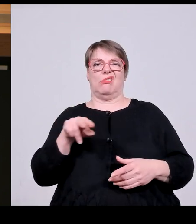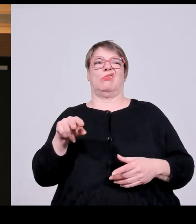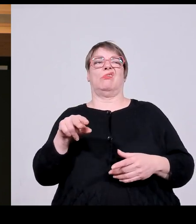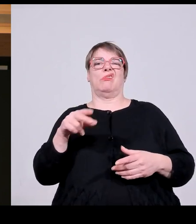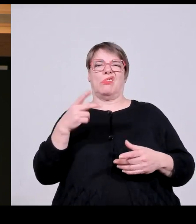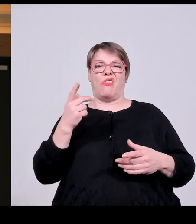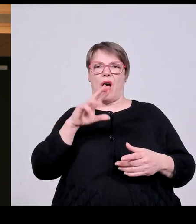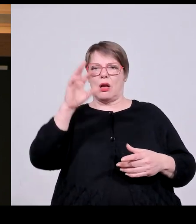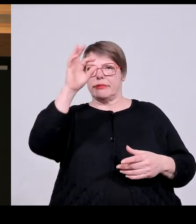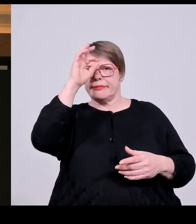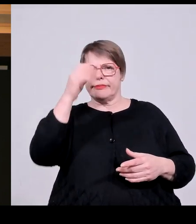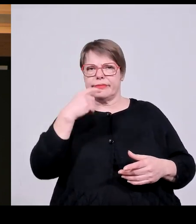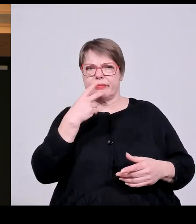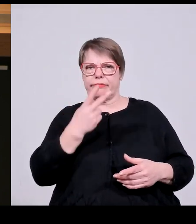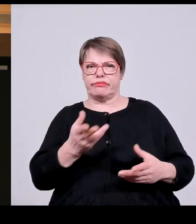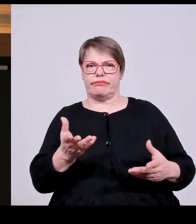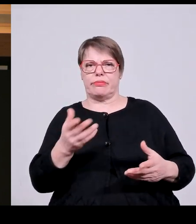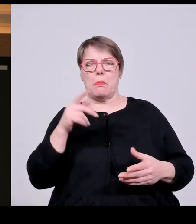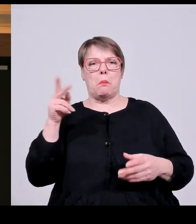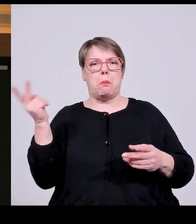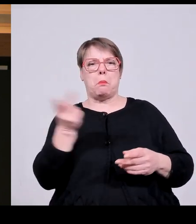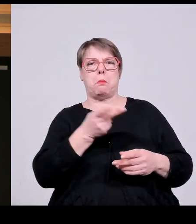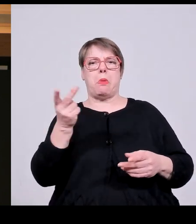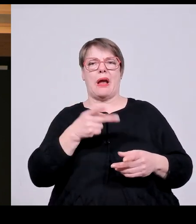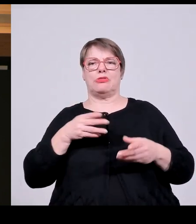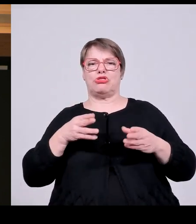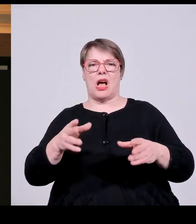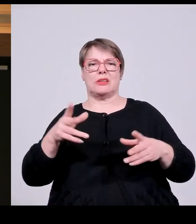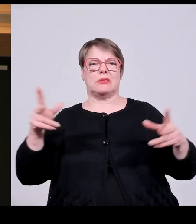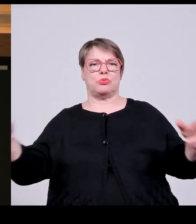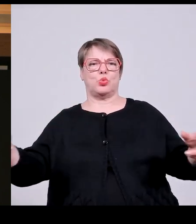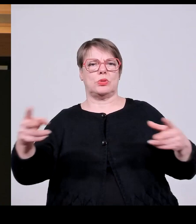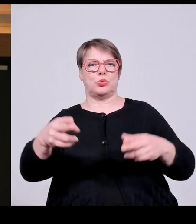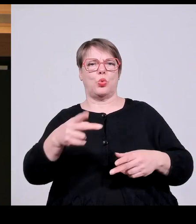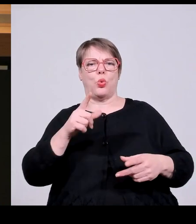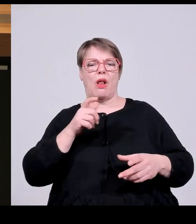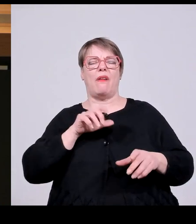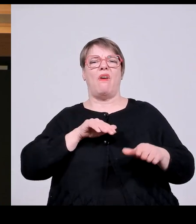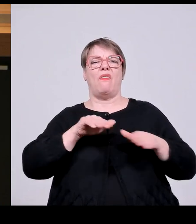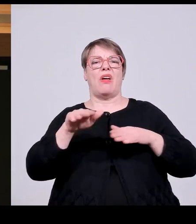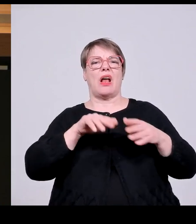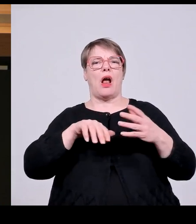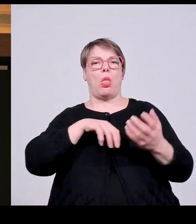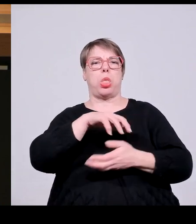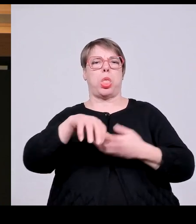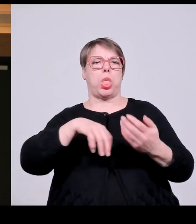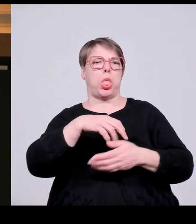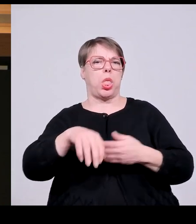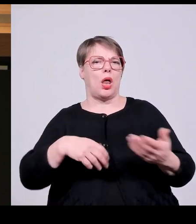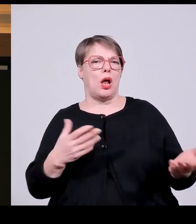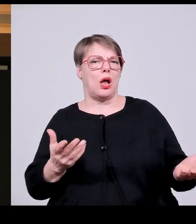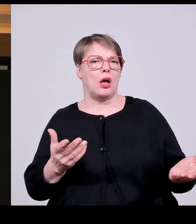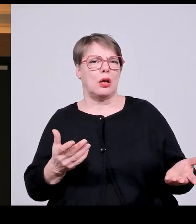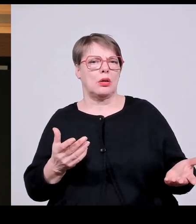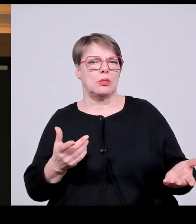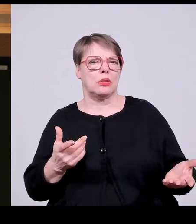Dieser Antrag fordert den Senat auf, ein Wohnungsbaubeschleunigungsgesetz zu entwerfen. Wieso legen Sie nicht wie wir ein eigenes Gesetz vor?